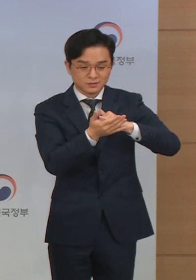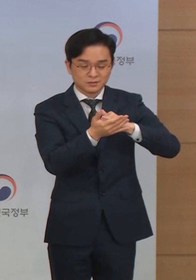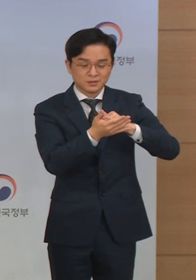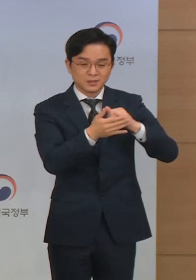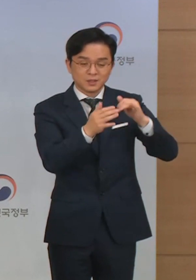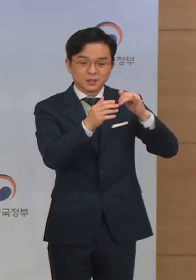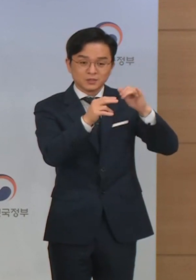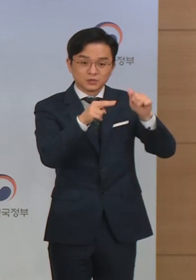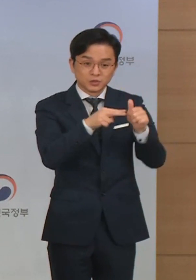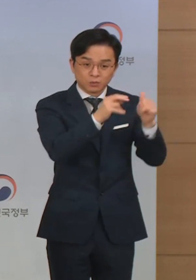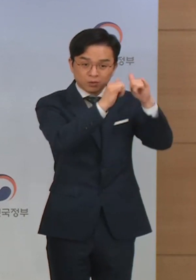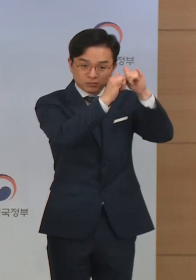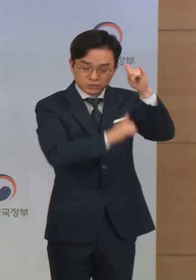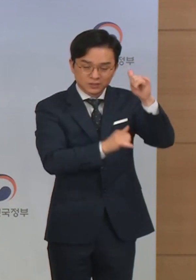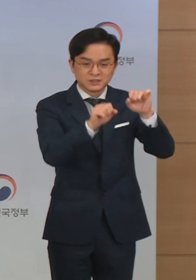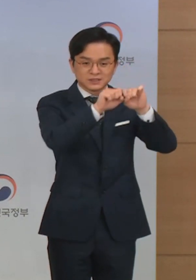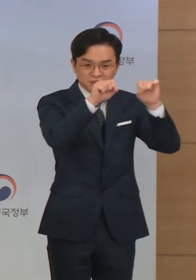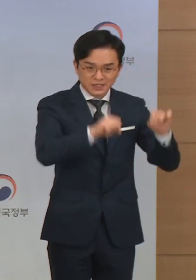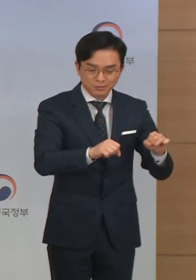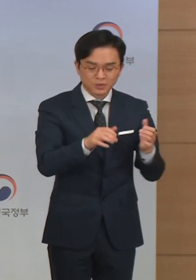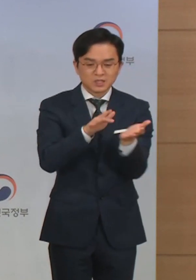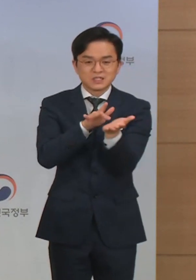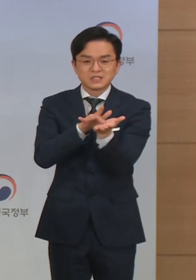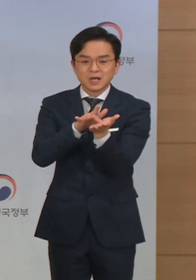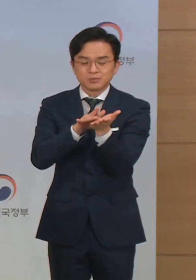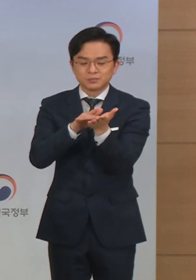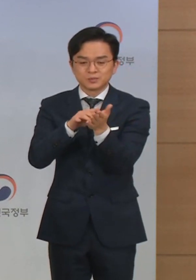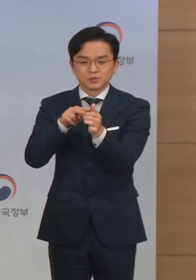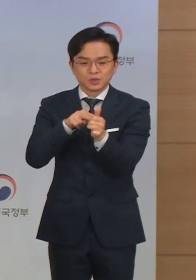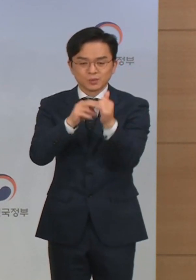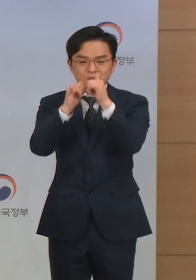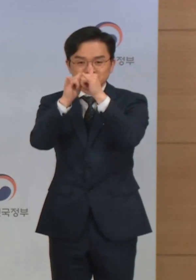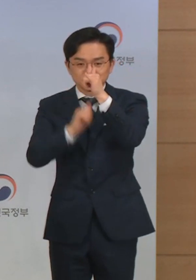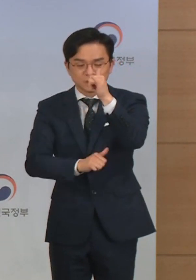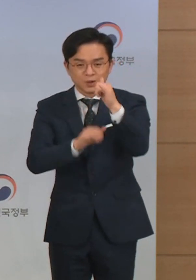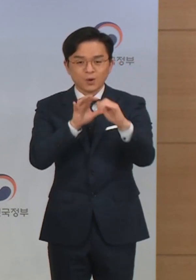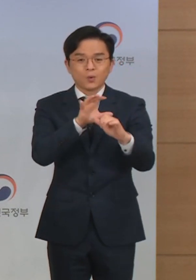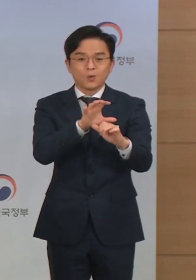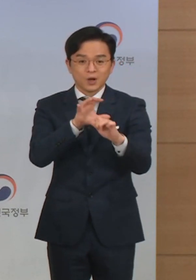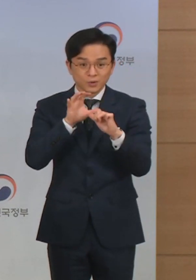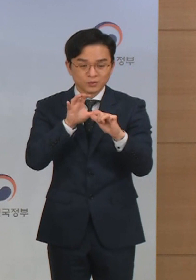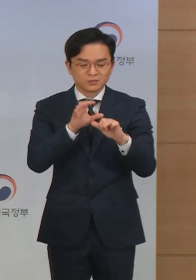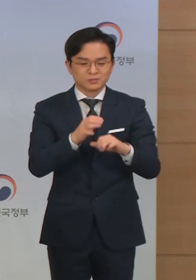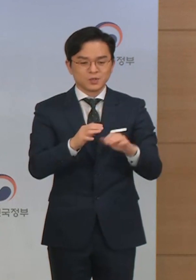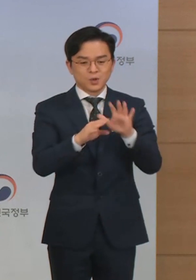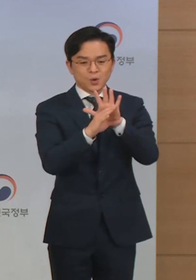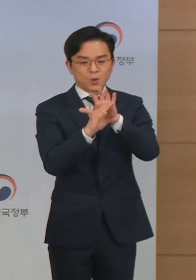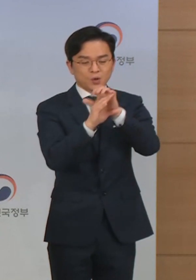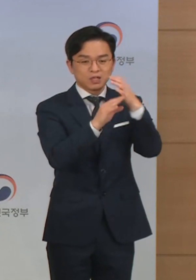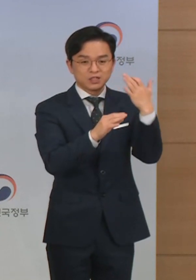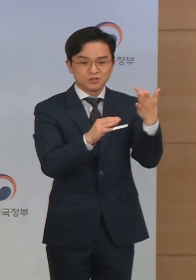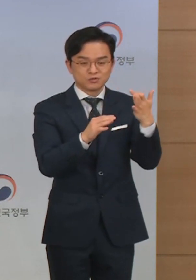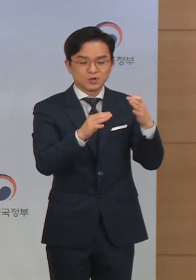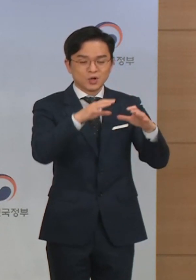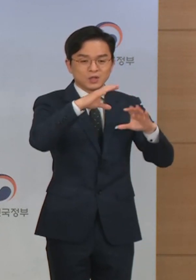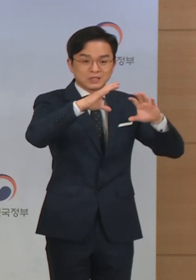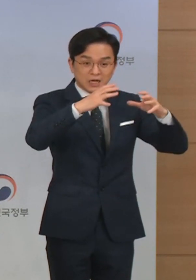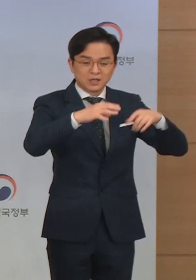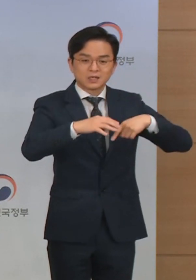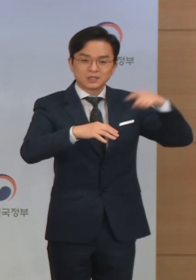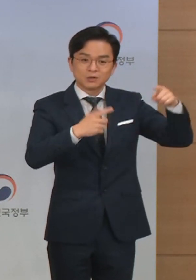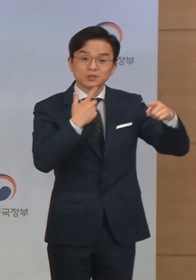안전사용 서비스를 활용하여 코로나 119 발생지 에 방문 역 확진 자즙 총력 등 의 정보를 어느 기간에 제공하고